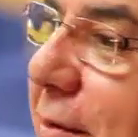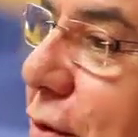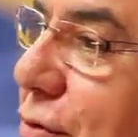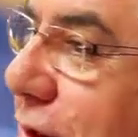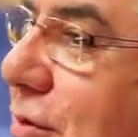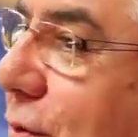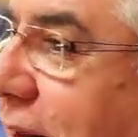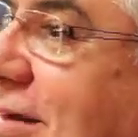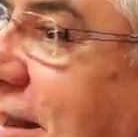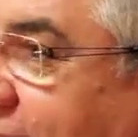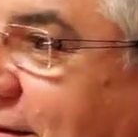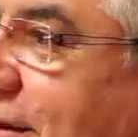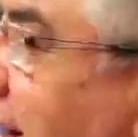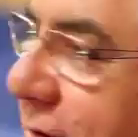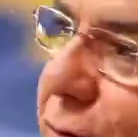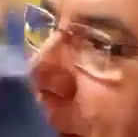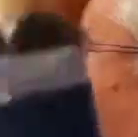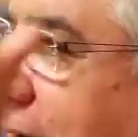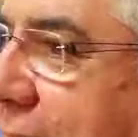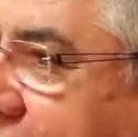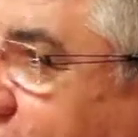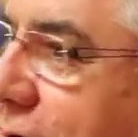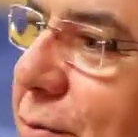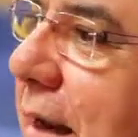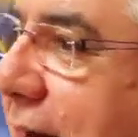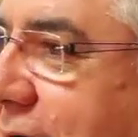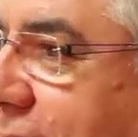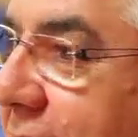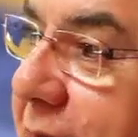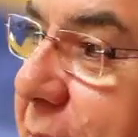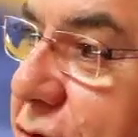al cabo de 2, 3, 4 o 5 años han sido una gran noticia o un gran escándalo,